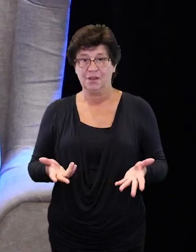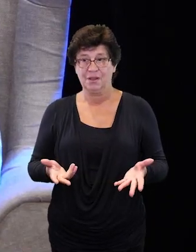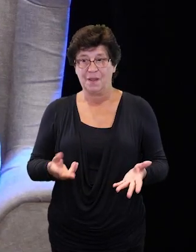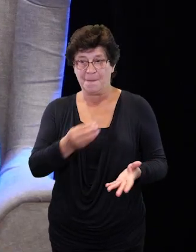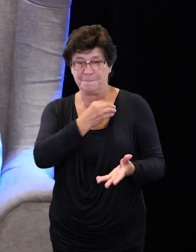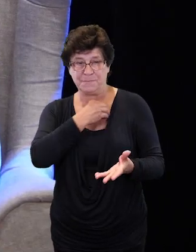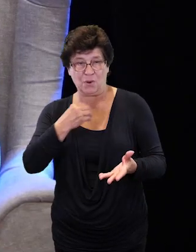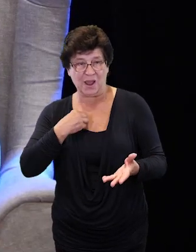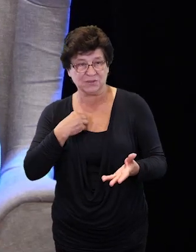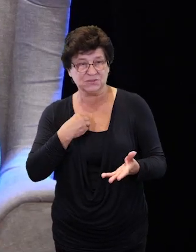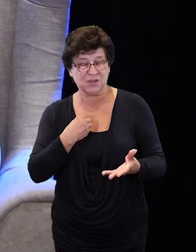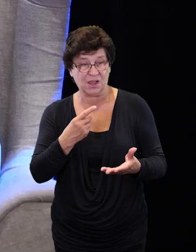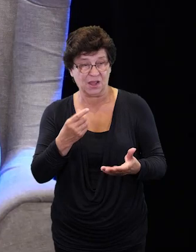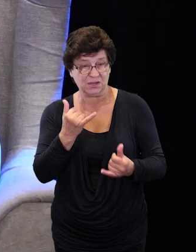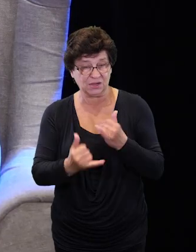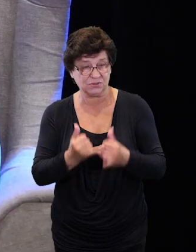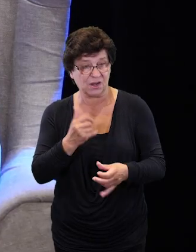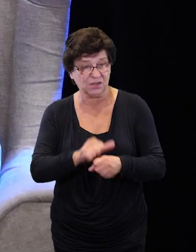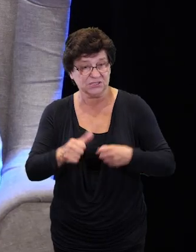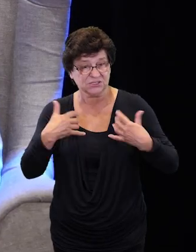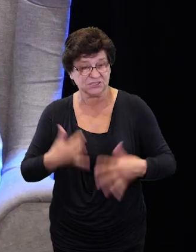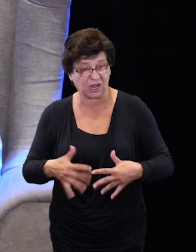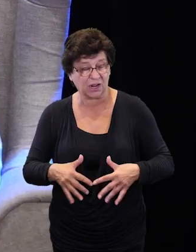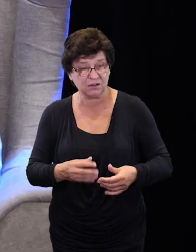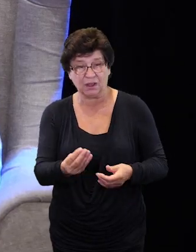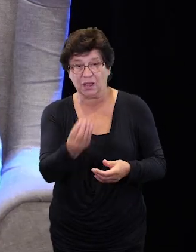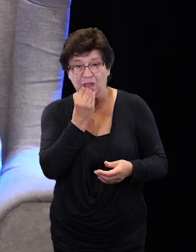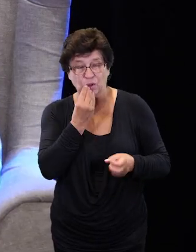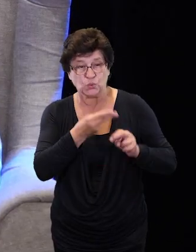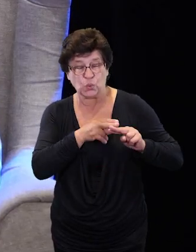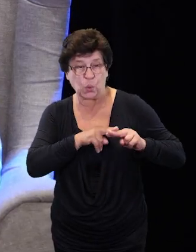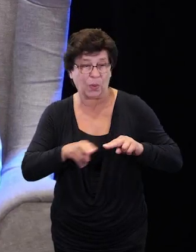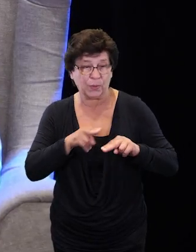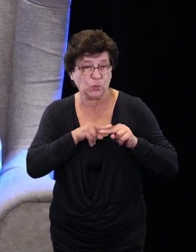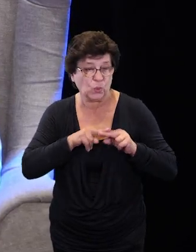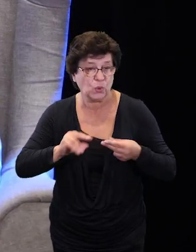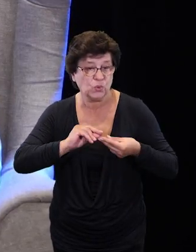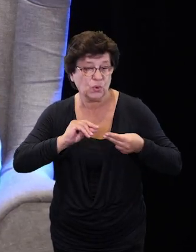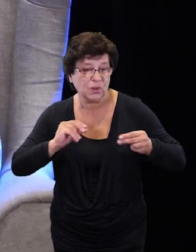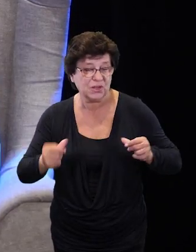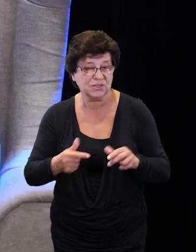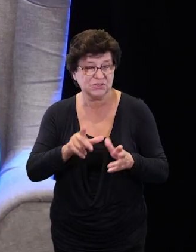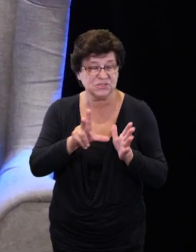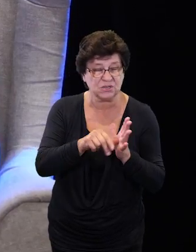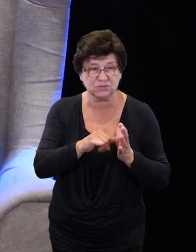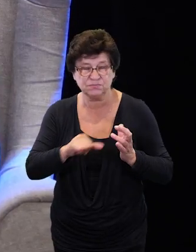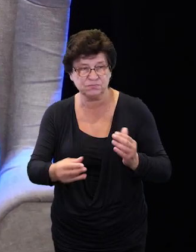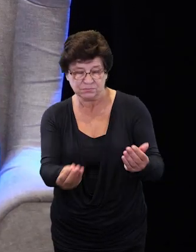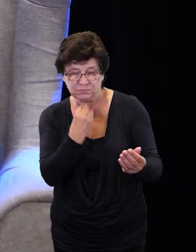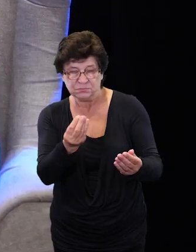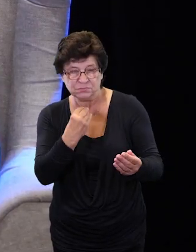je słodycze, żeby zajeść ten stres. 20% osób w ogóle sobie nie radzi ze stresem.